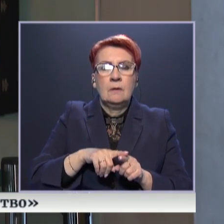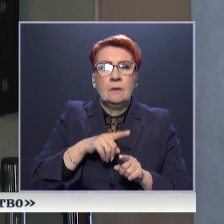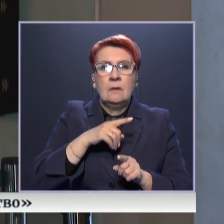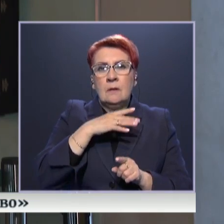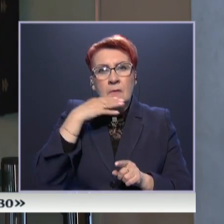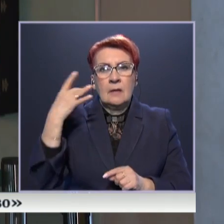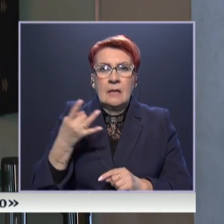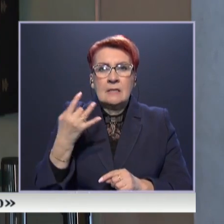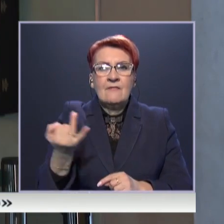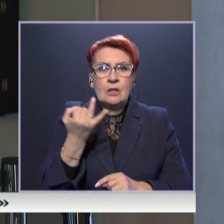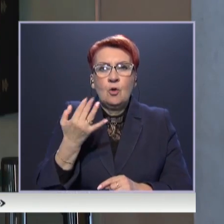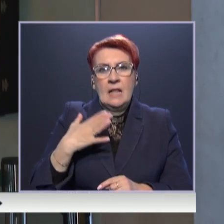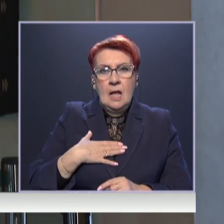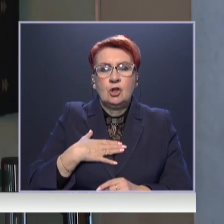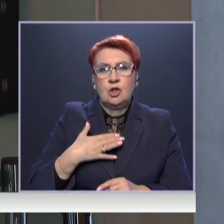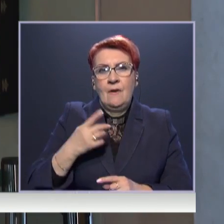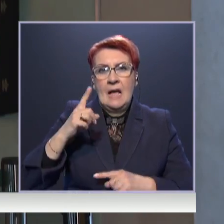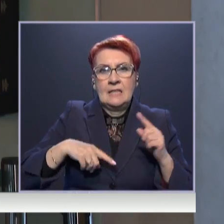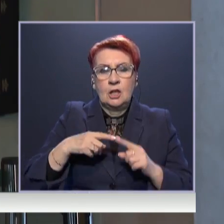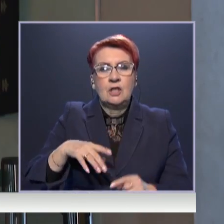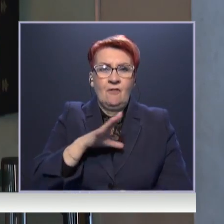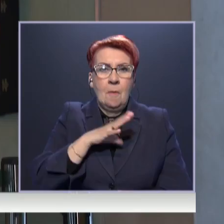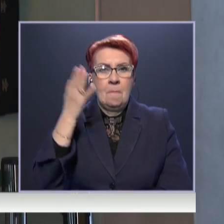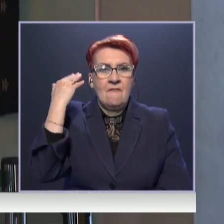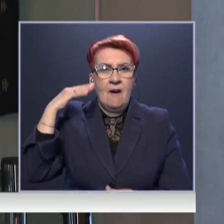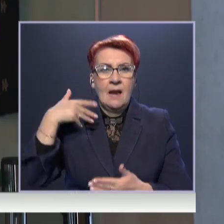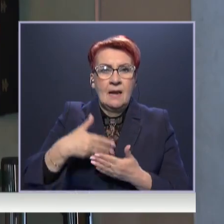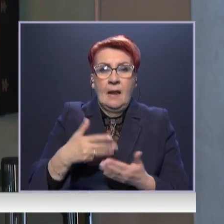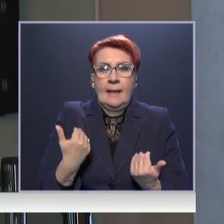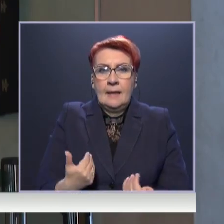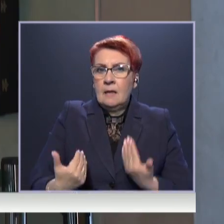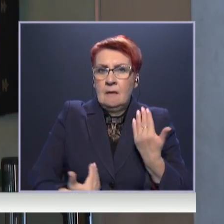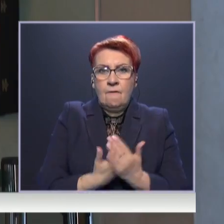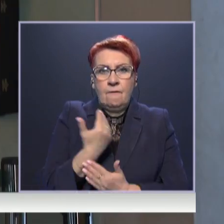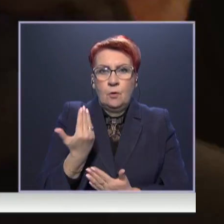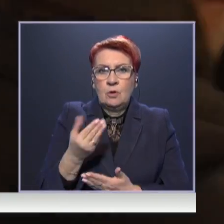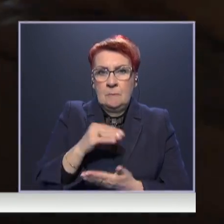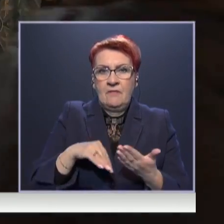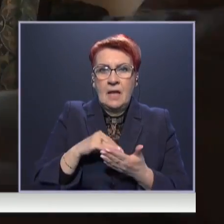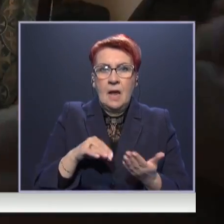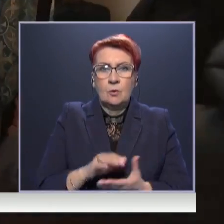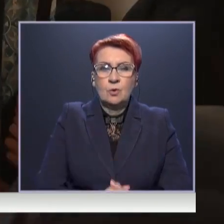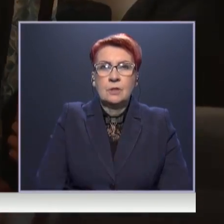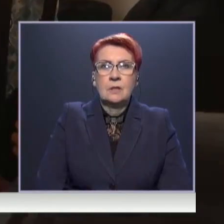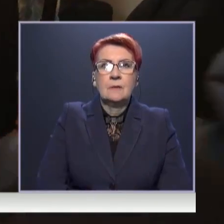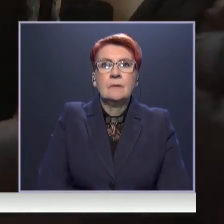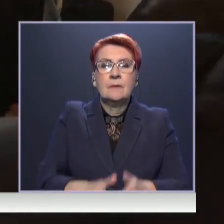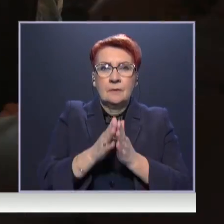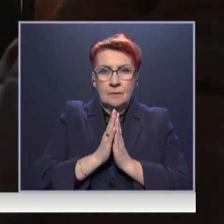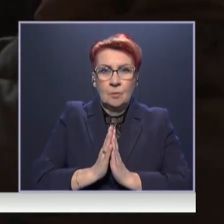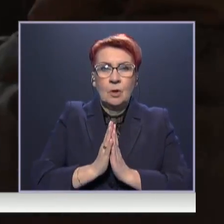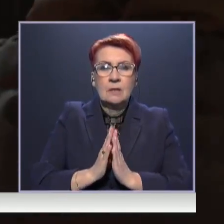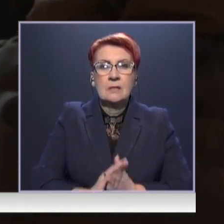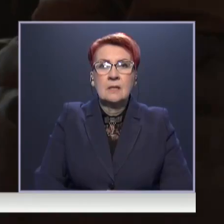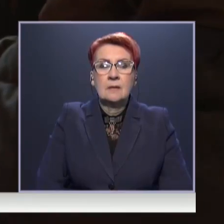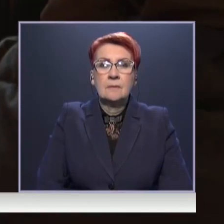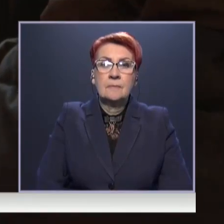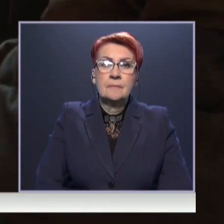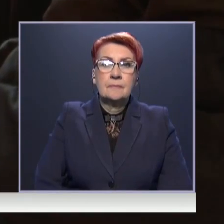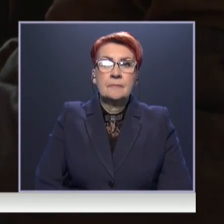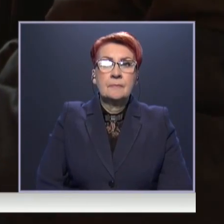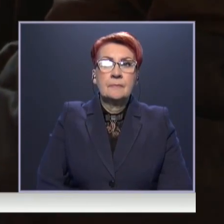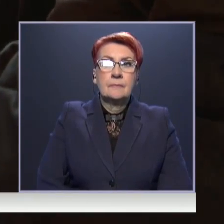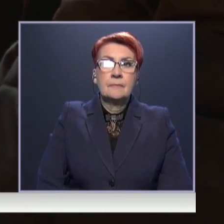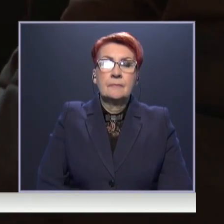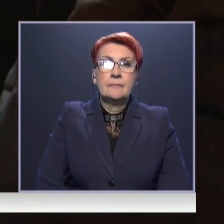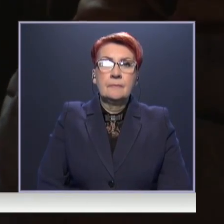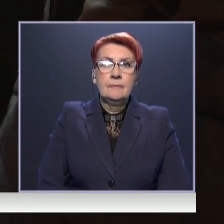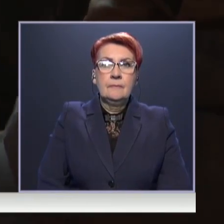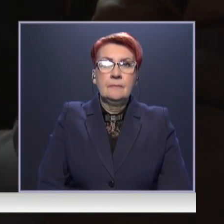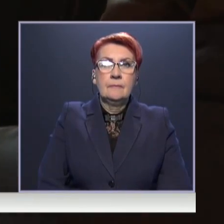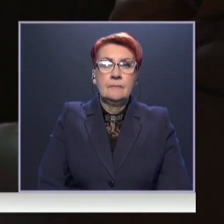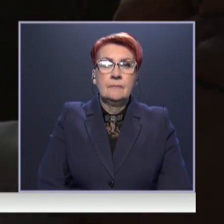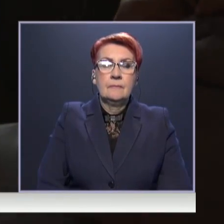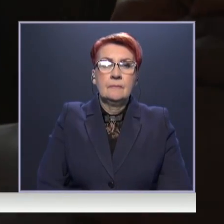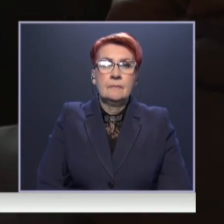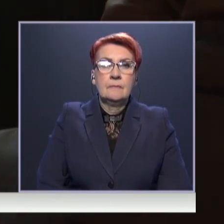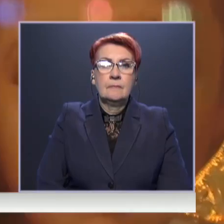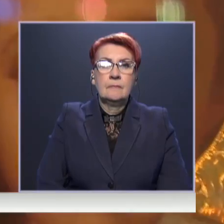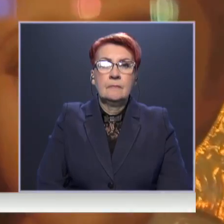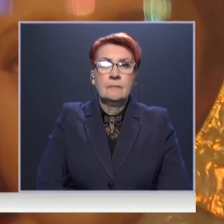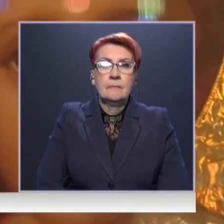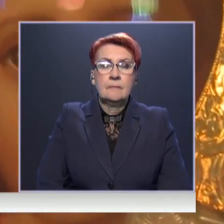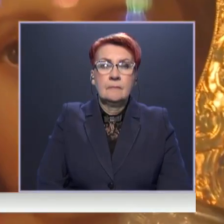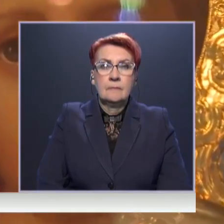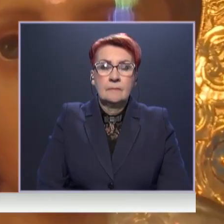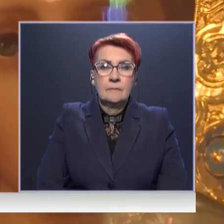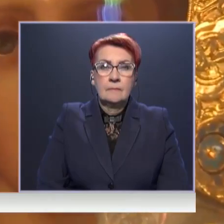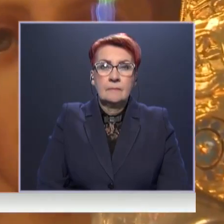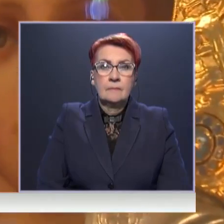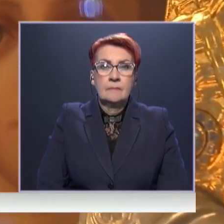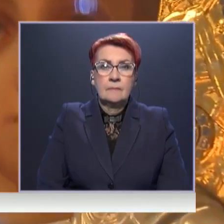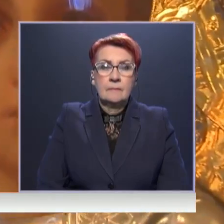истории нашего отечества Бывали и ныне вновь повторяются